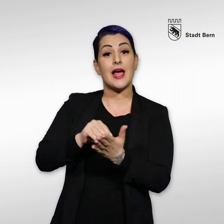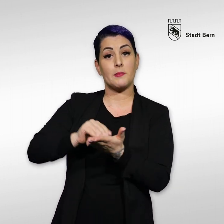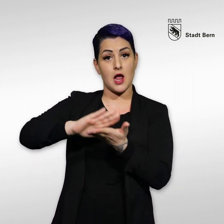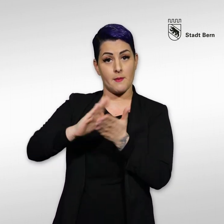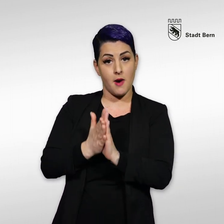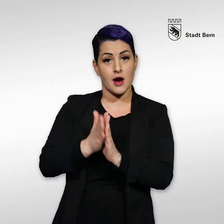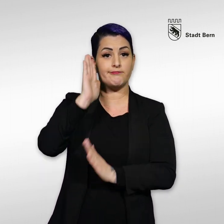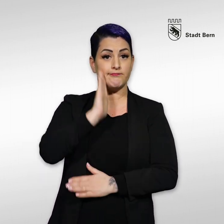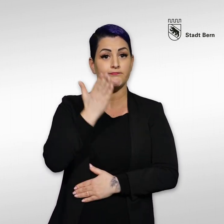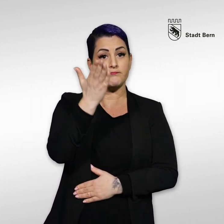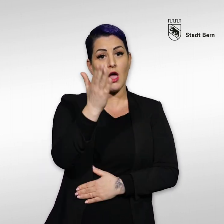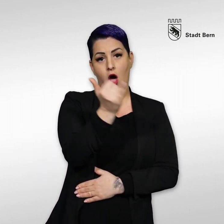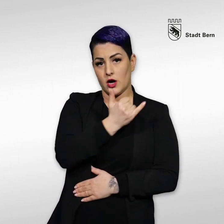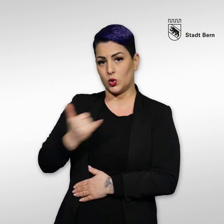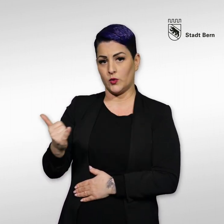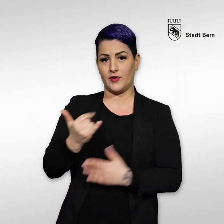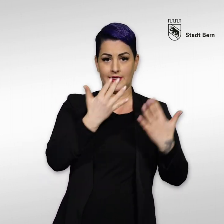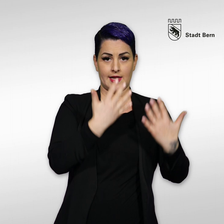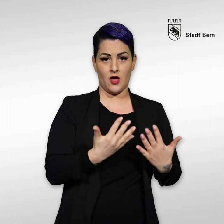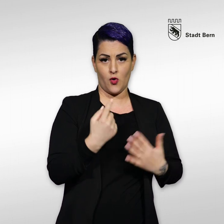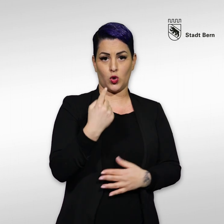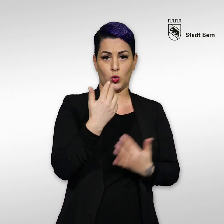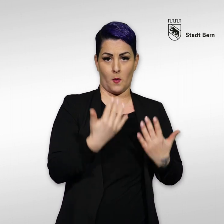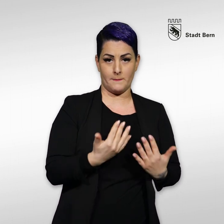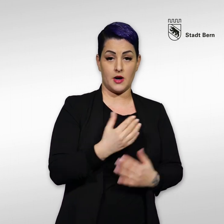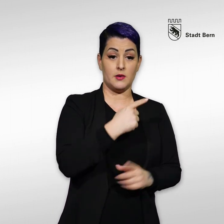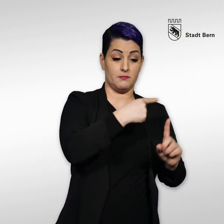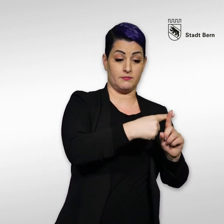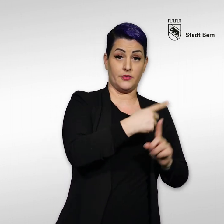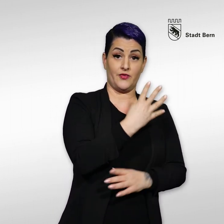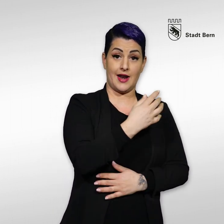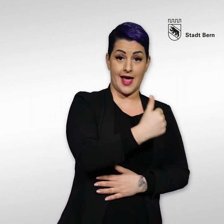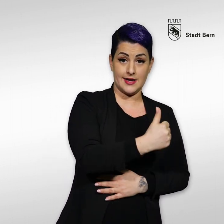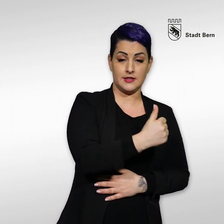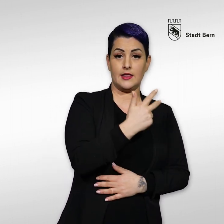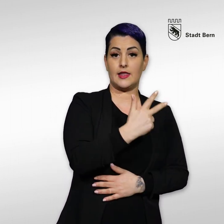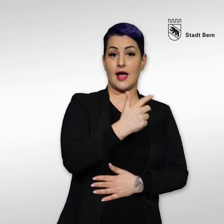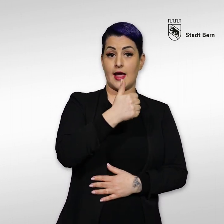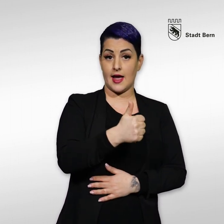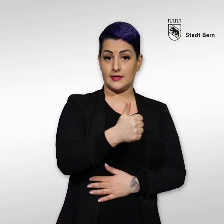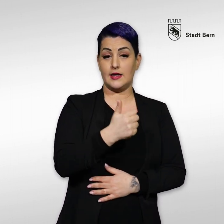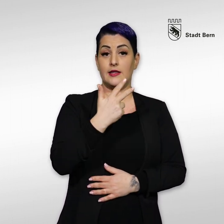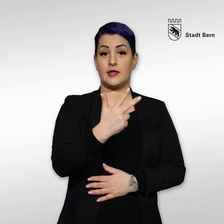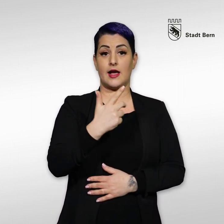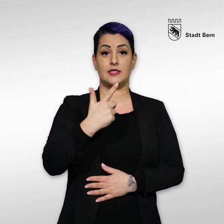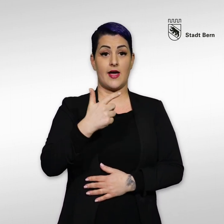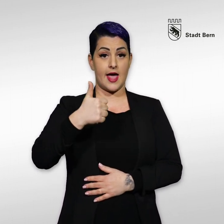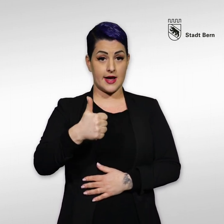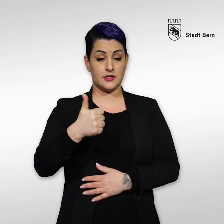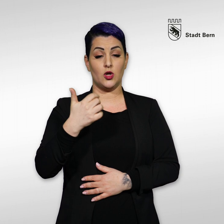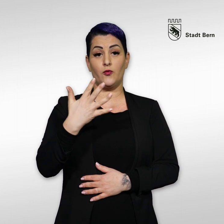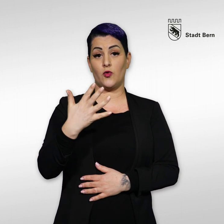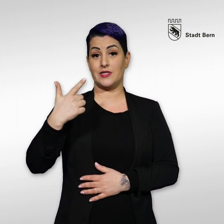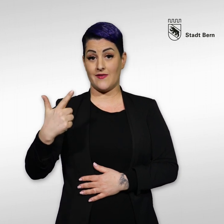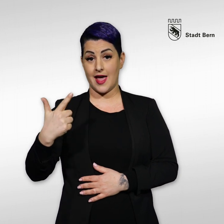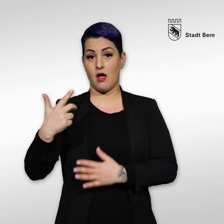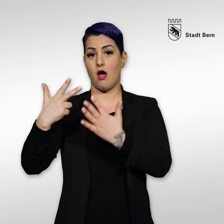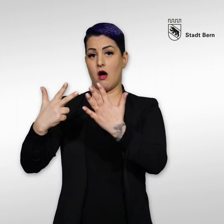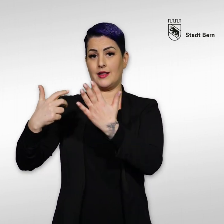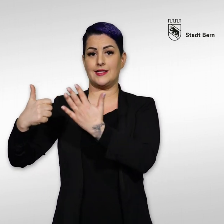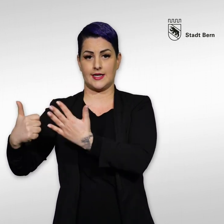Rufen Sie uns für einen Termin bitte an: Tel. +41 31 321 52 86.